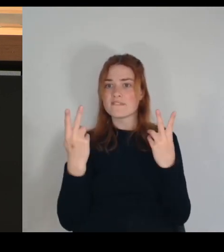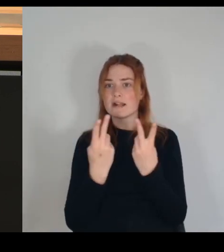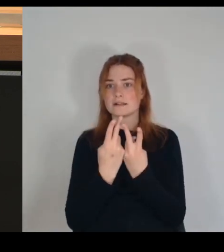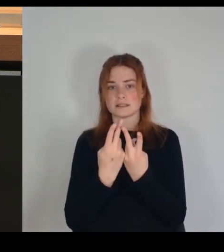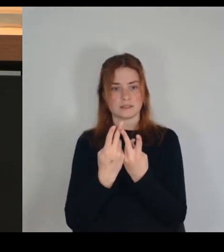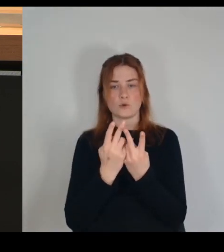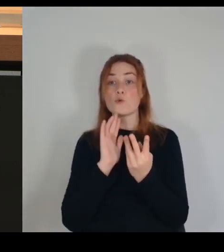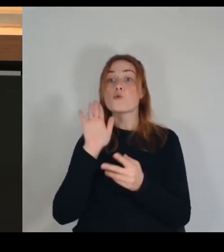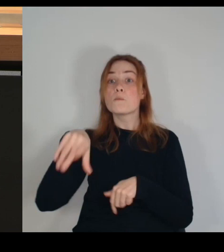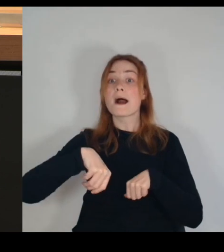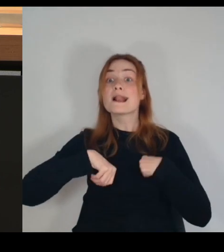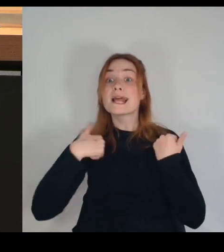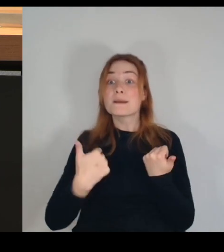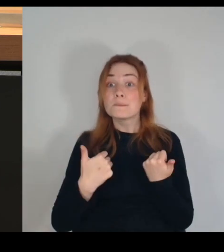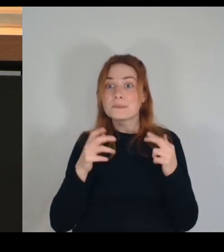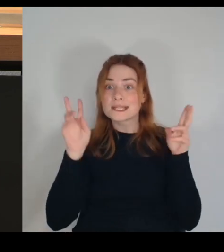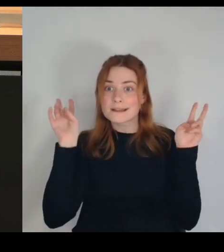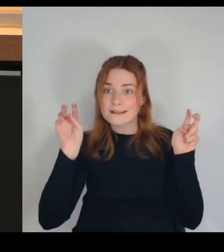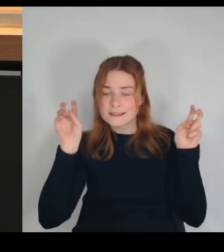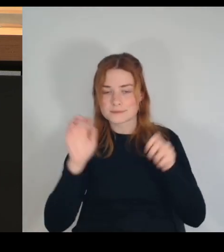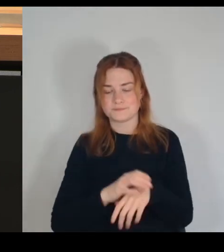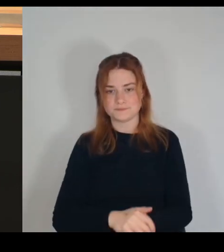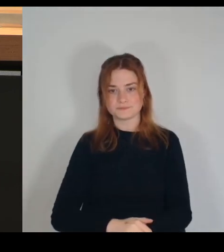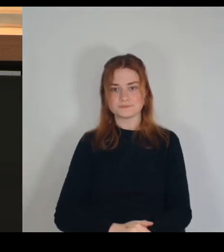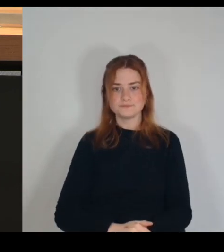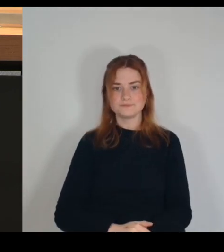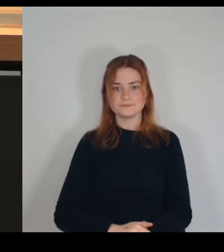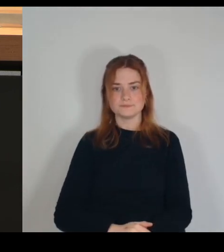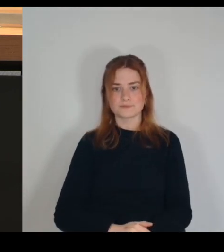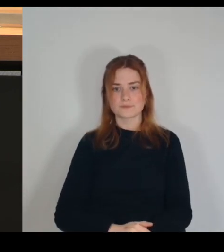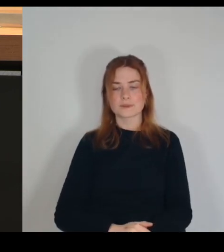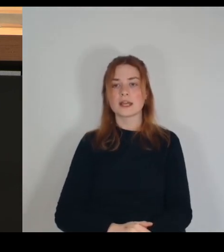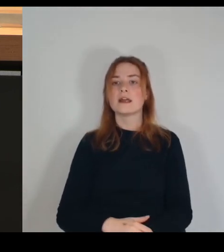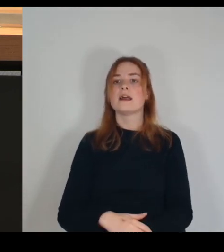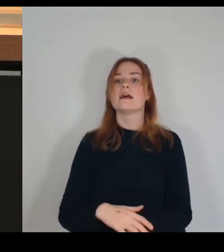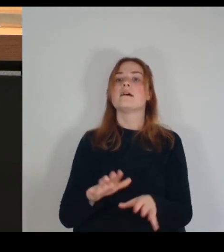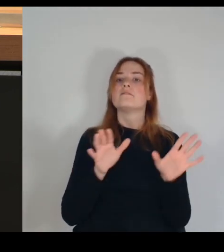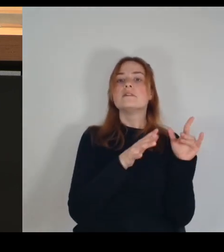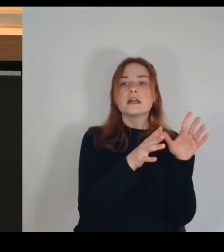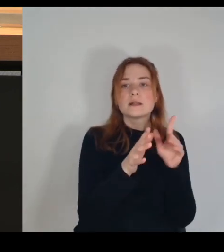Fledermäuse, Käfer und Eidechsen versterben offensichtlich nur an Wohnraum für Berliner